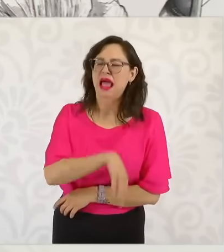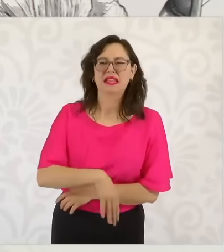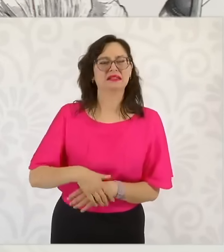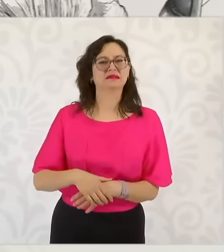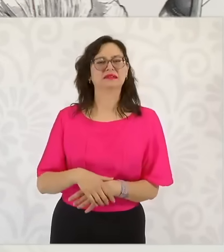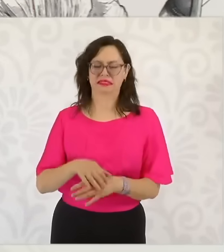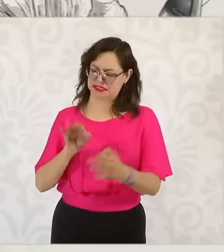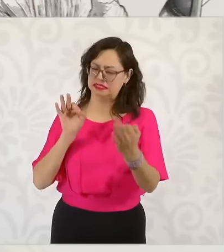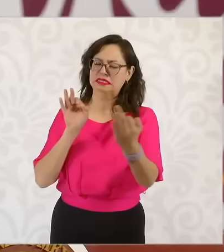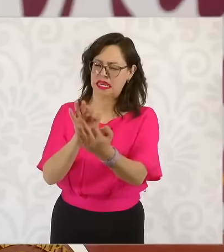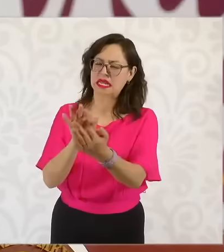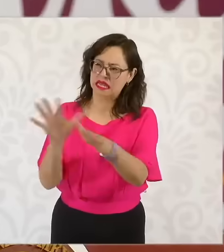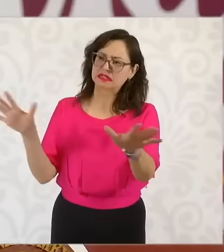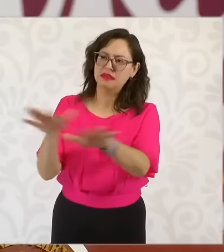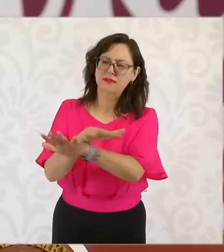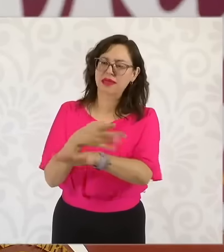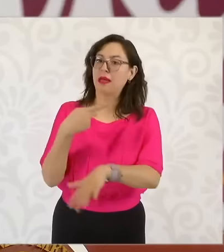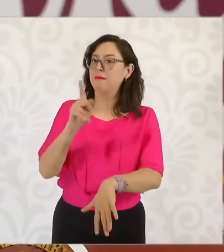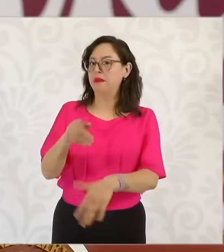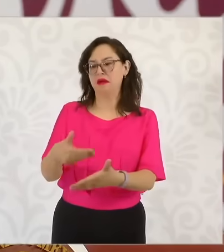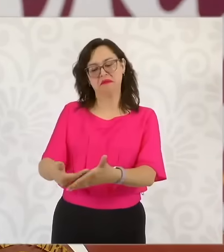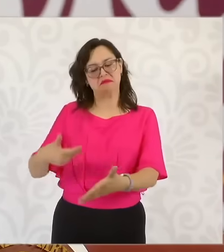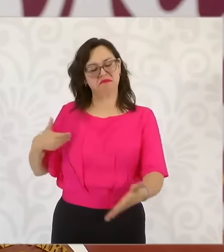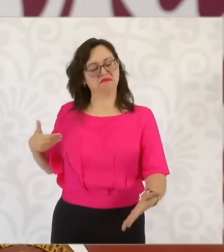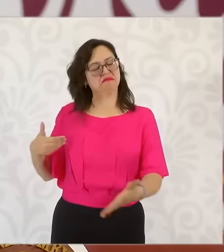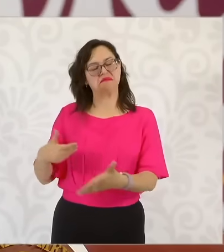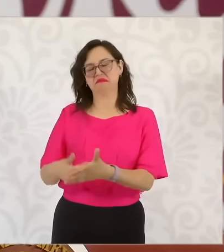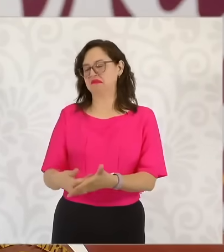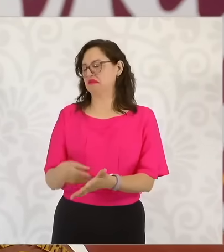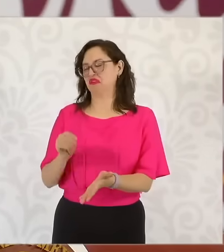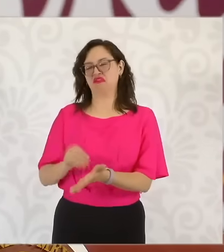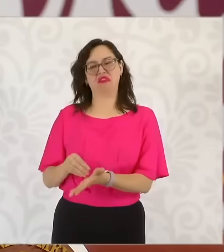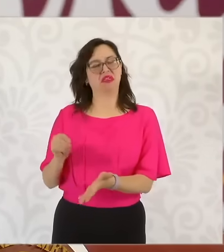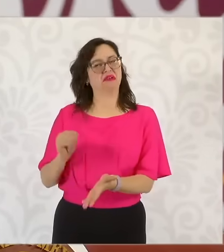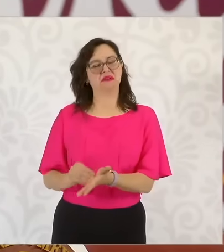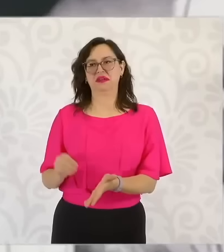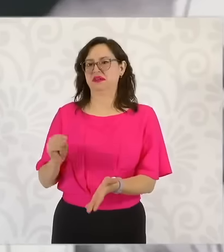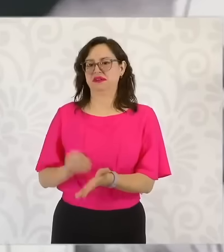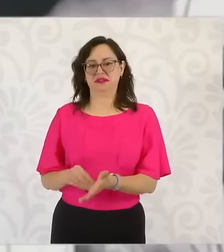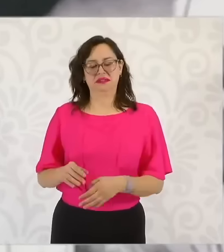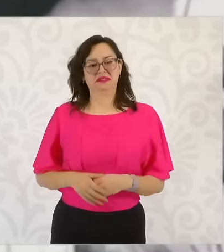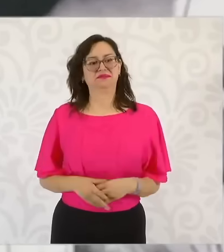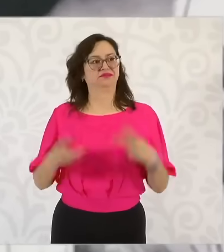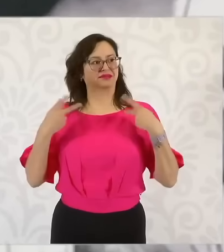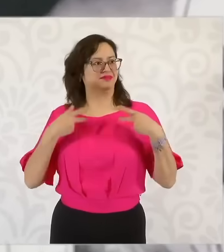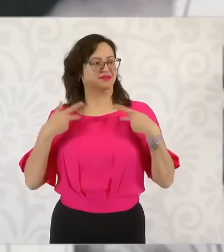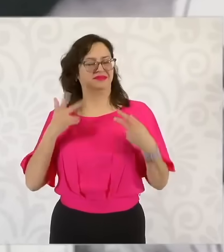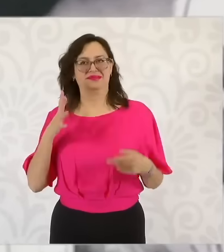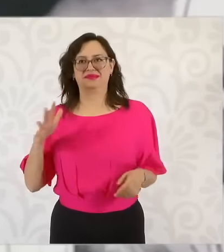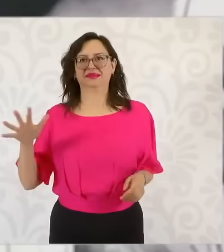mucha gente percibió que el cambio del poder judicial era indispensable era un